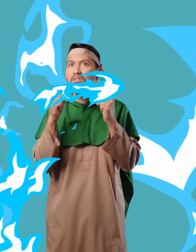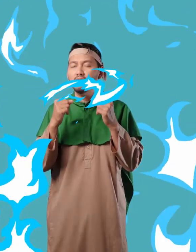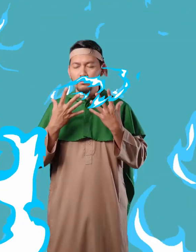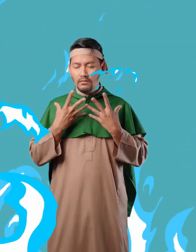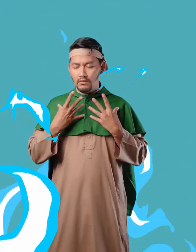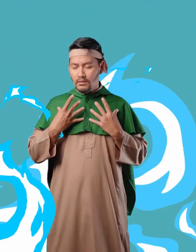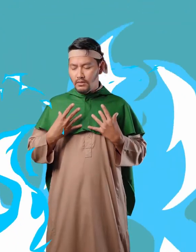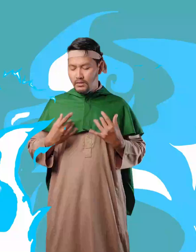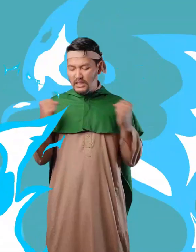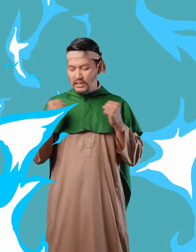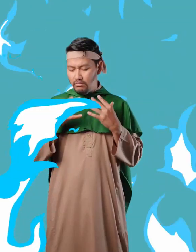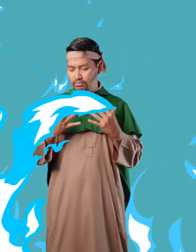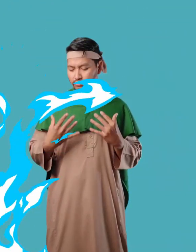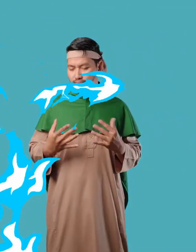Orang-orang pun terkejut